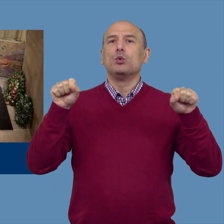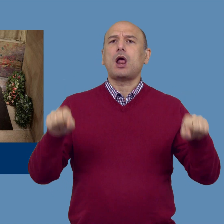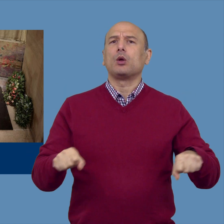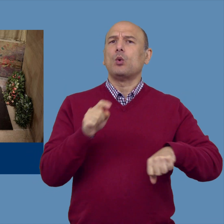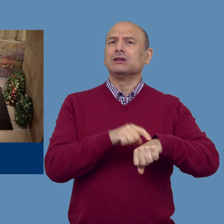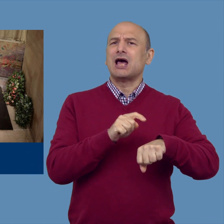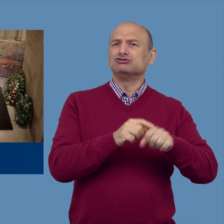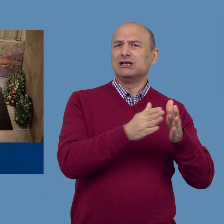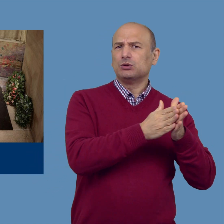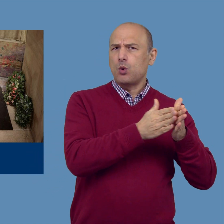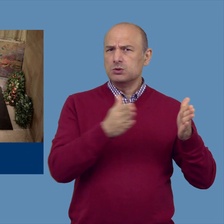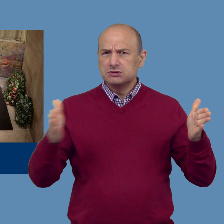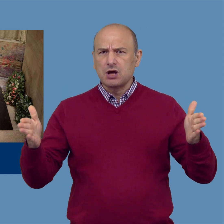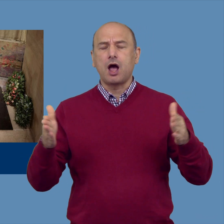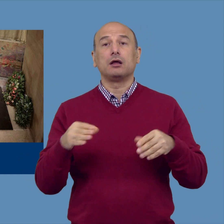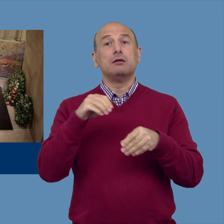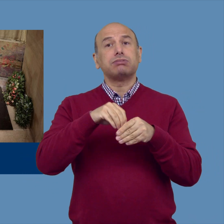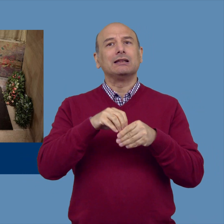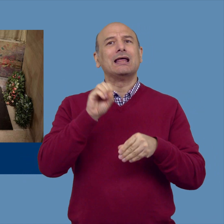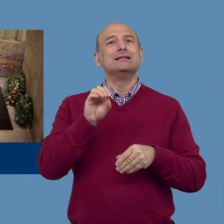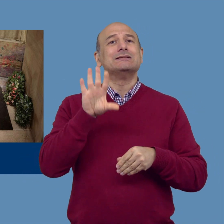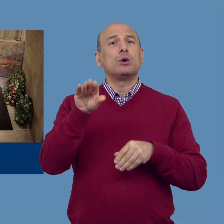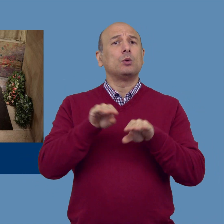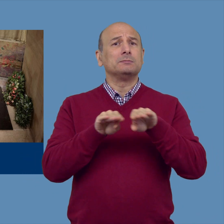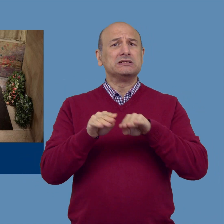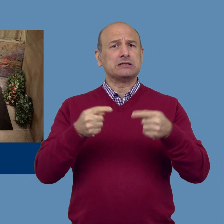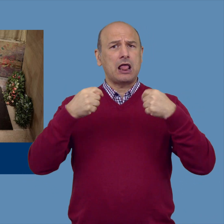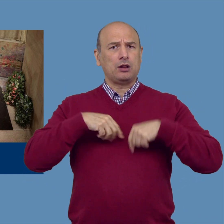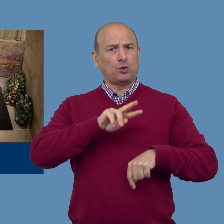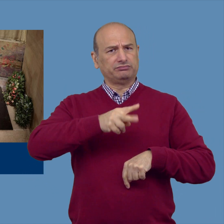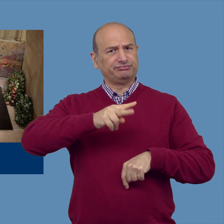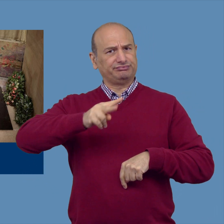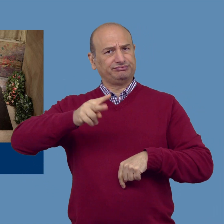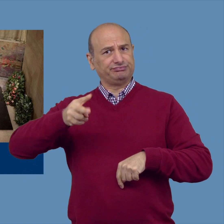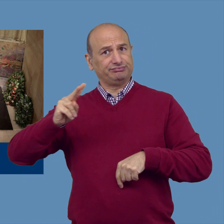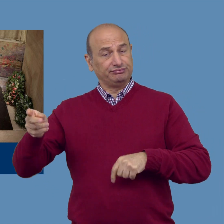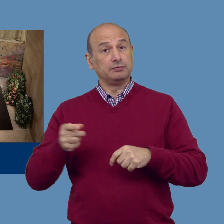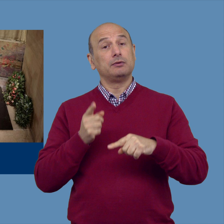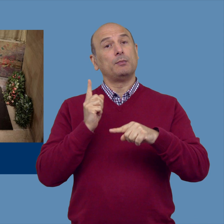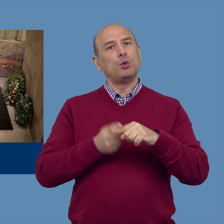A királynő uralkodása alatt 15 miniszterelnök váltotta egymást.